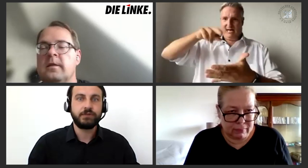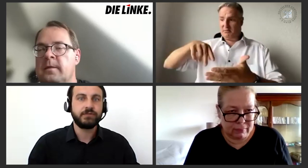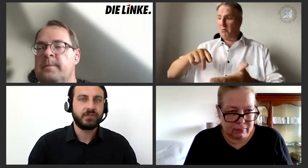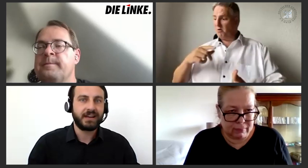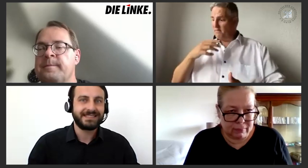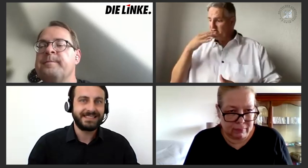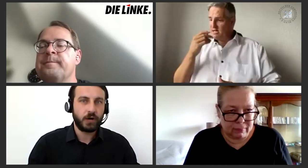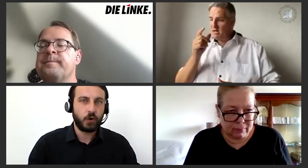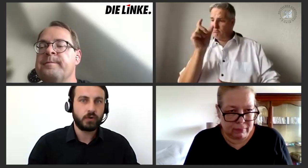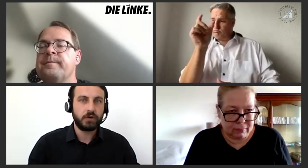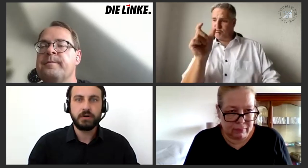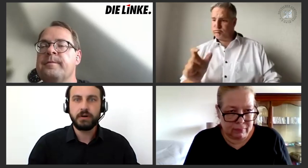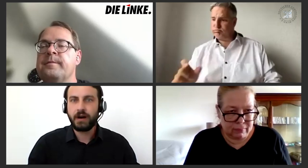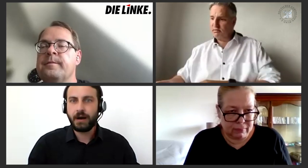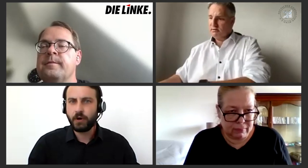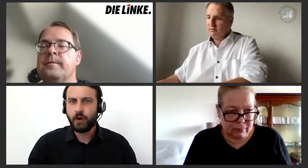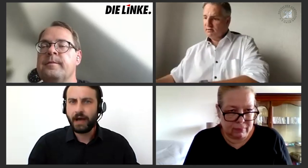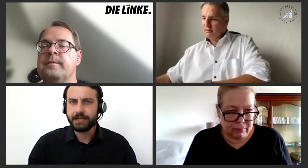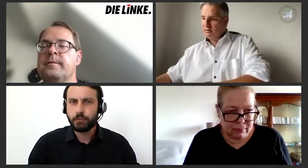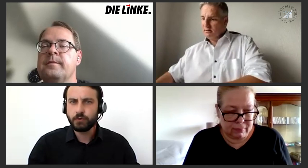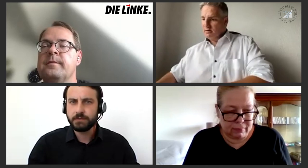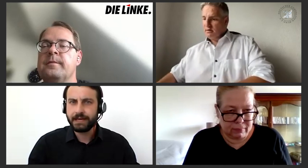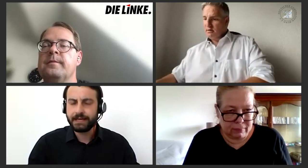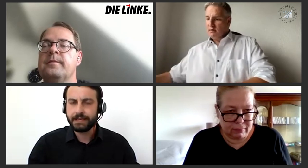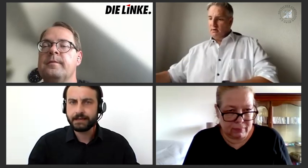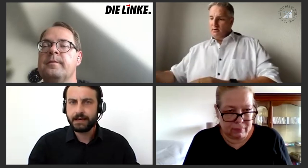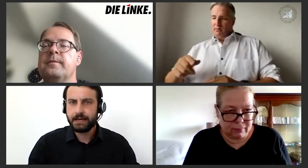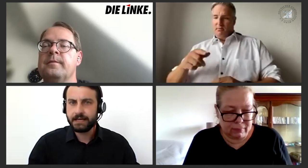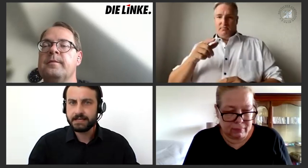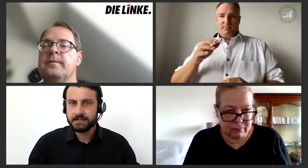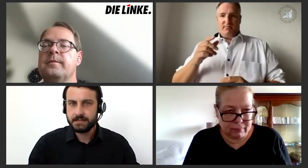Sie dann dementsprechend für die soziale Sicherung habe ich auch einige punkte bei